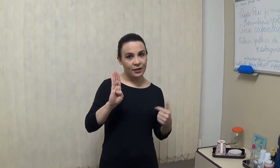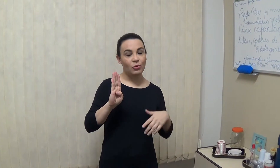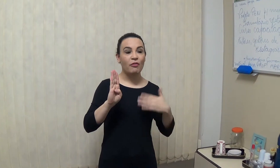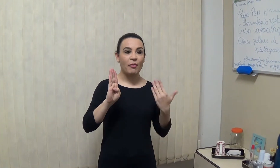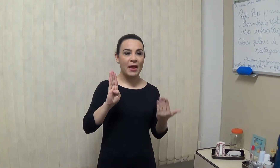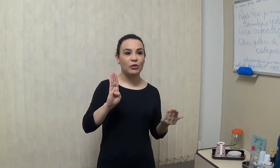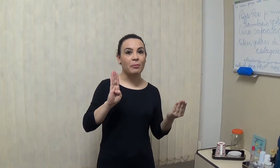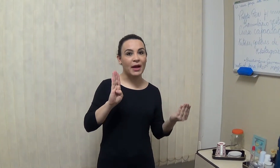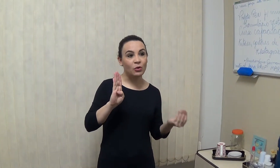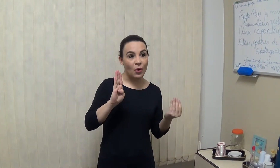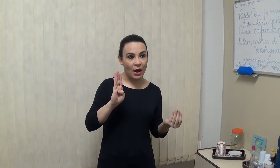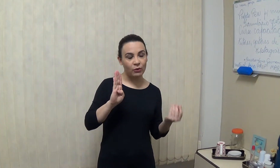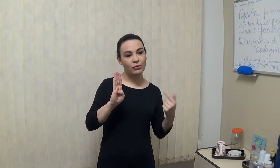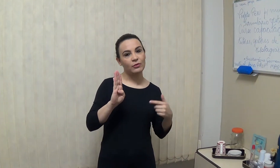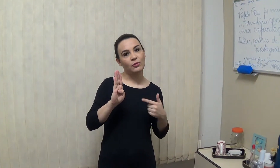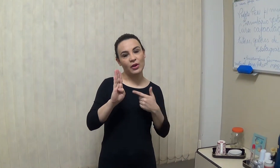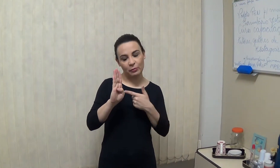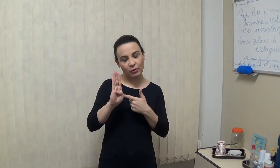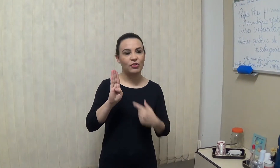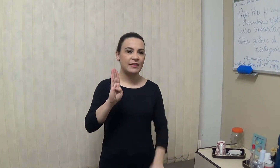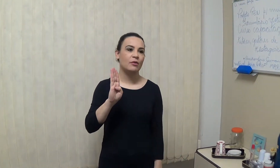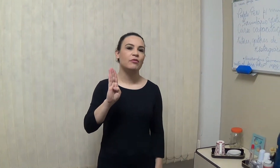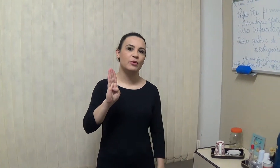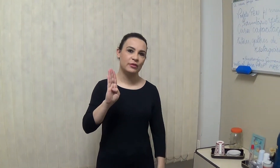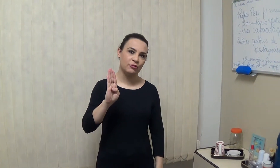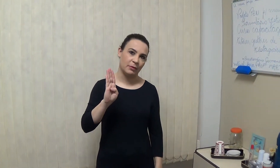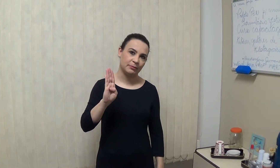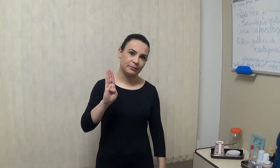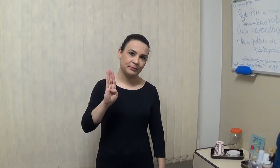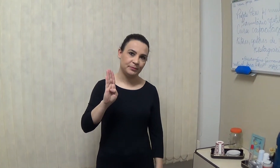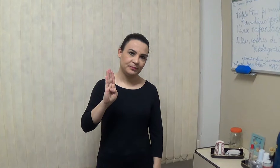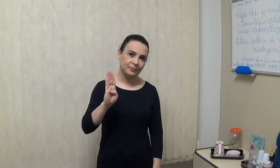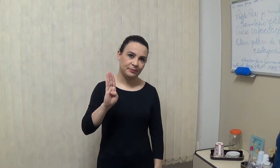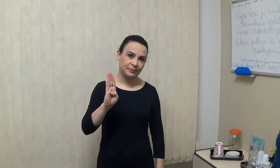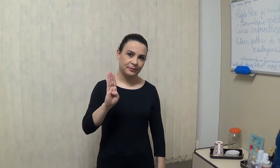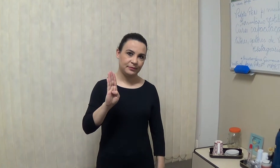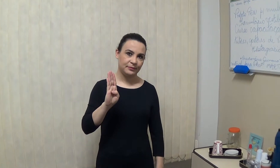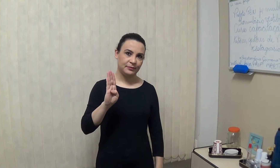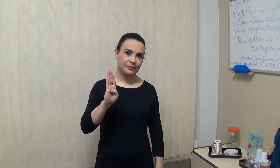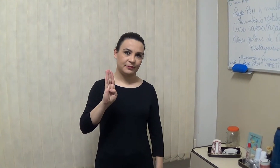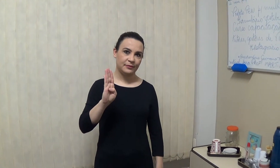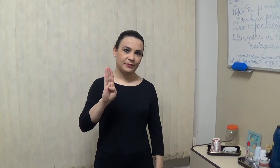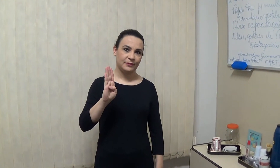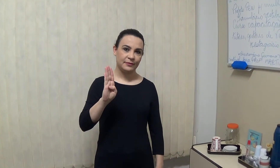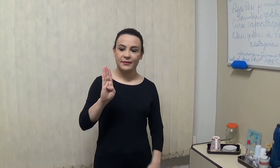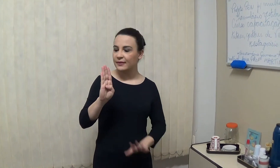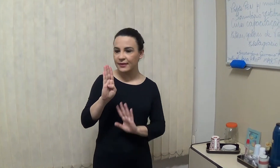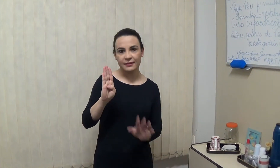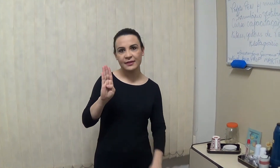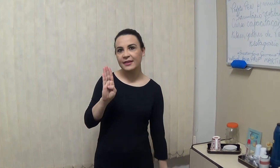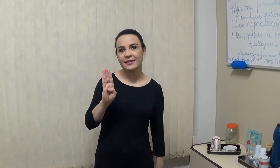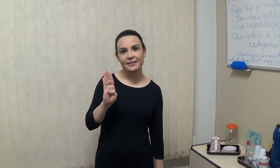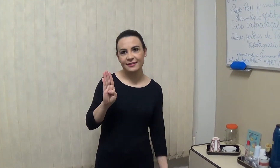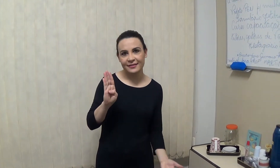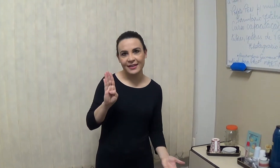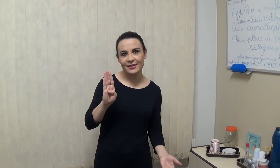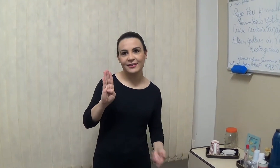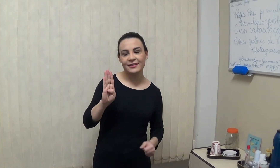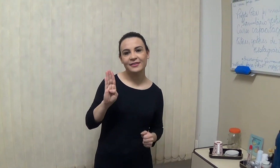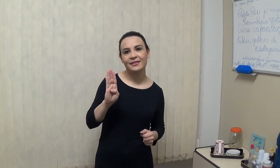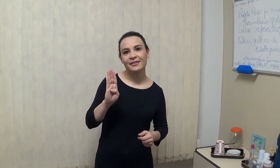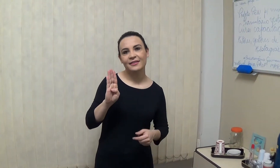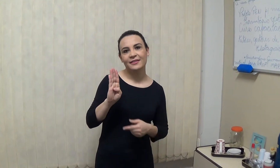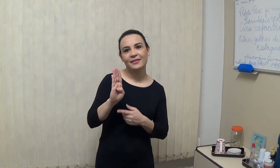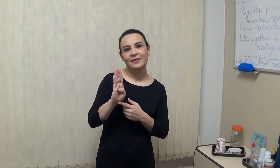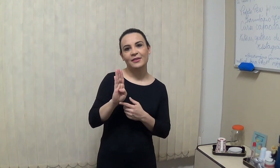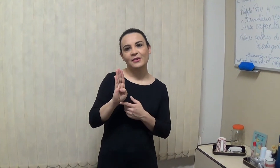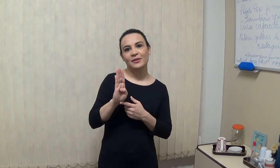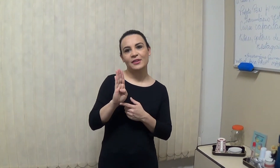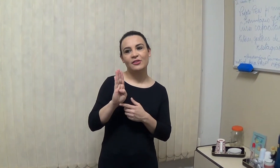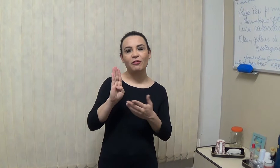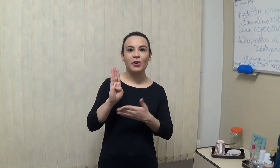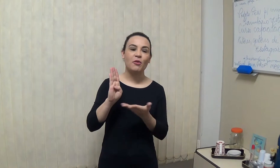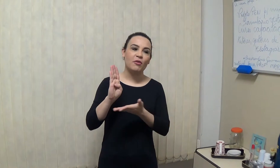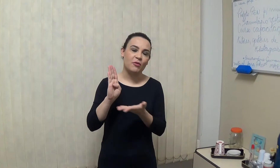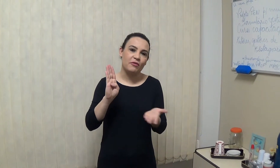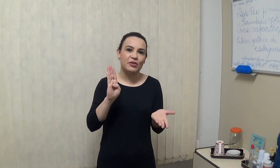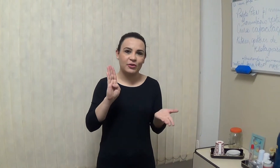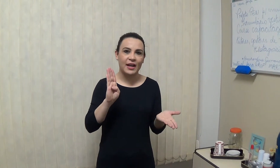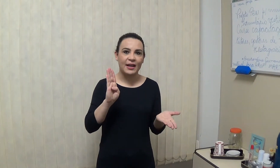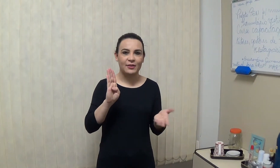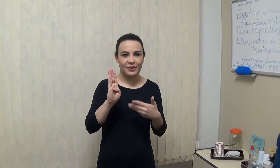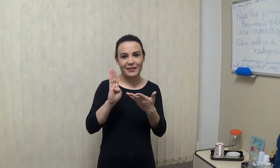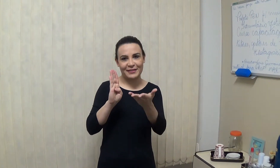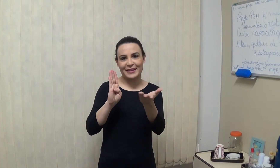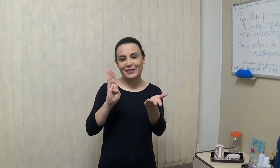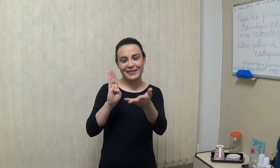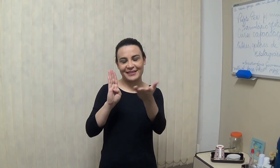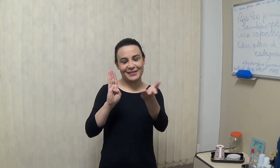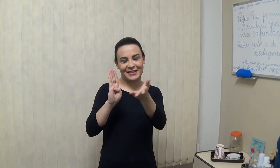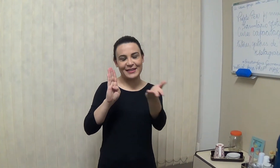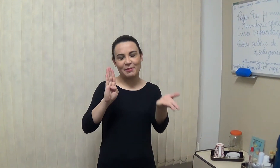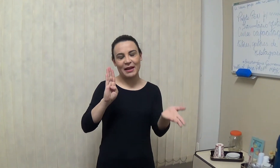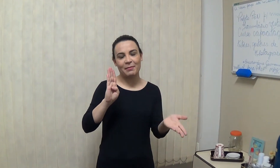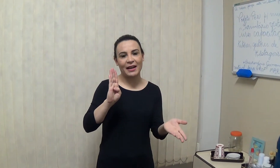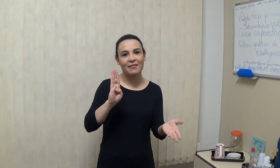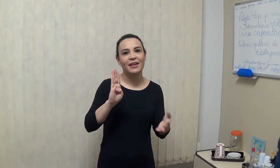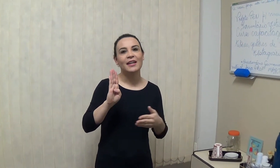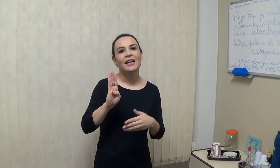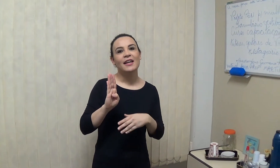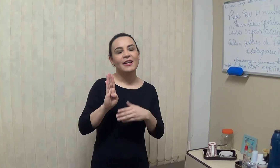do Alfabeto Manual corresponde a essa posição de mão. Algo mais?